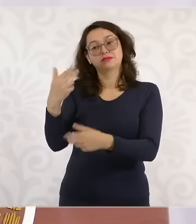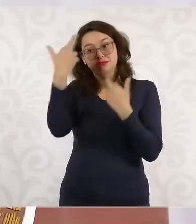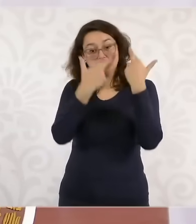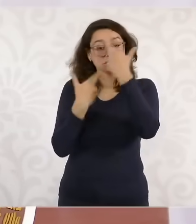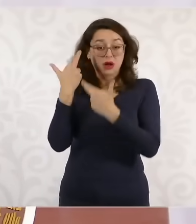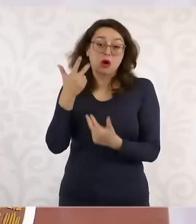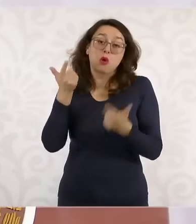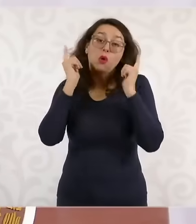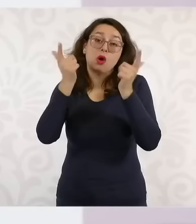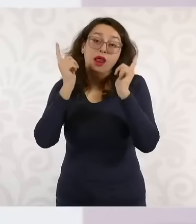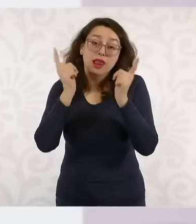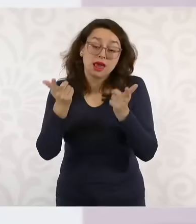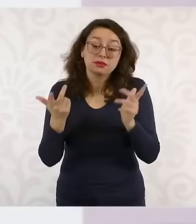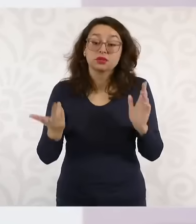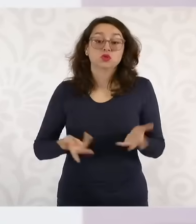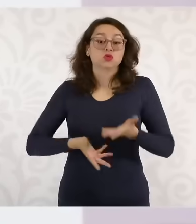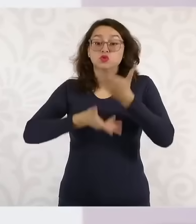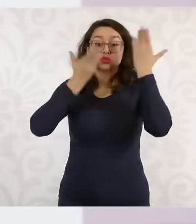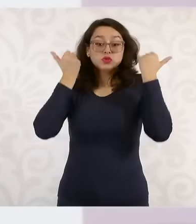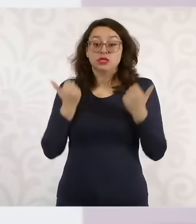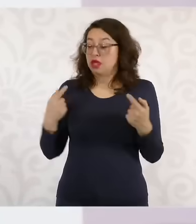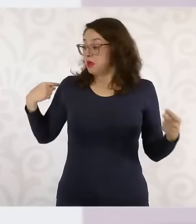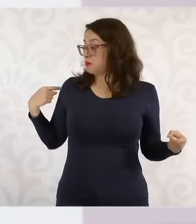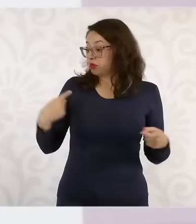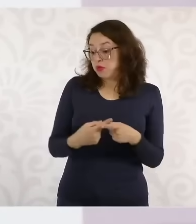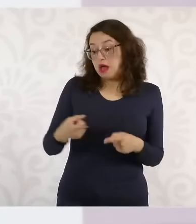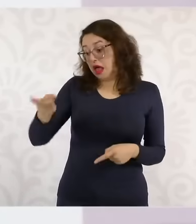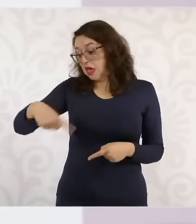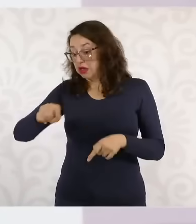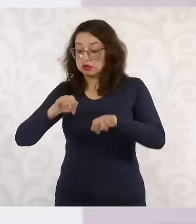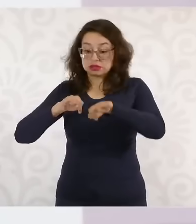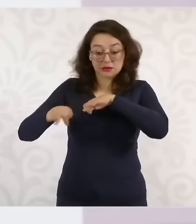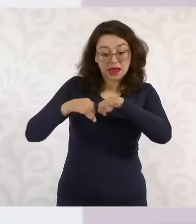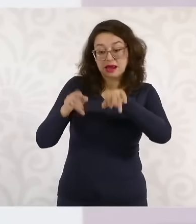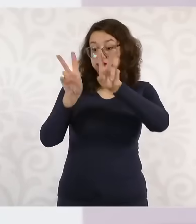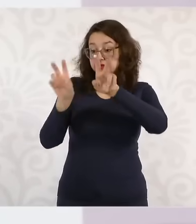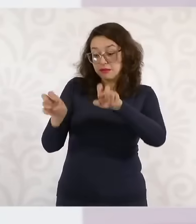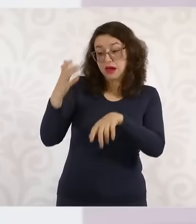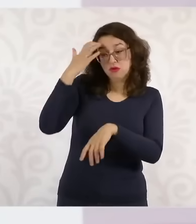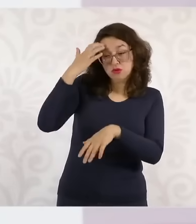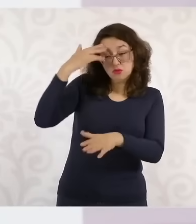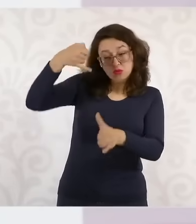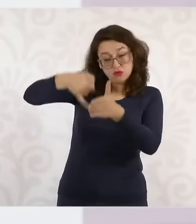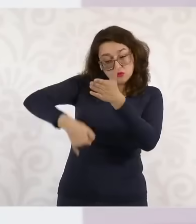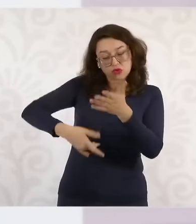No sé qué tanto sea el avance en estos últimos años sobre esta legislación, pero debe haber